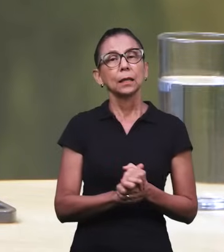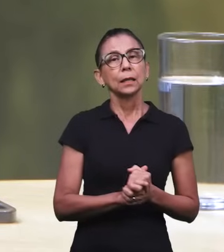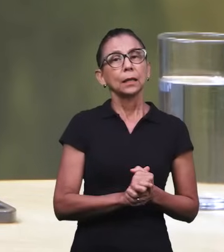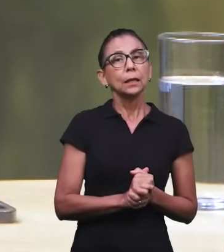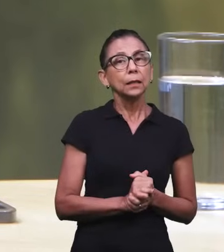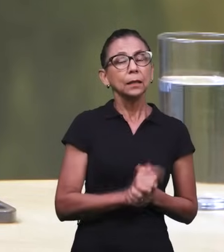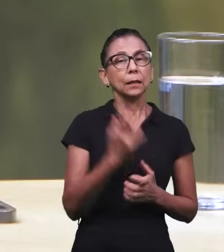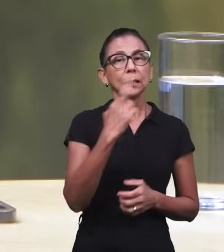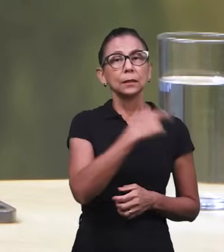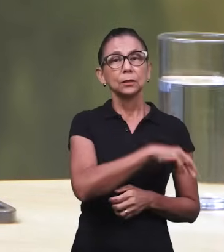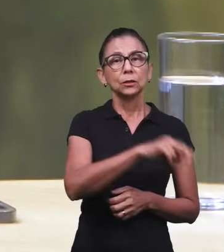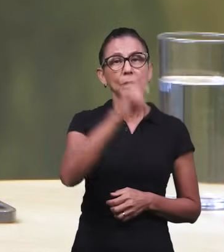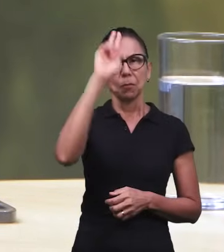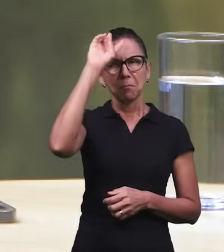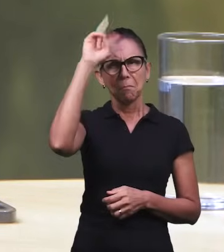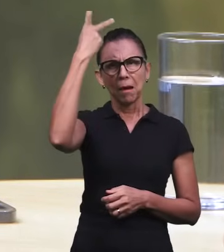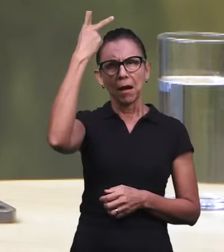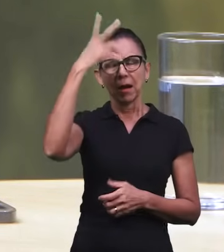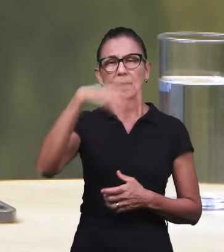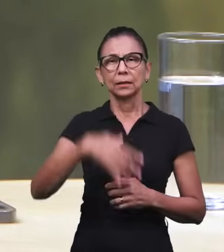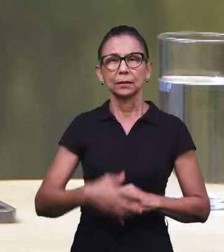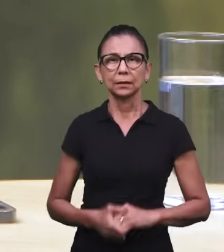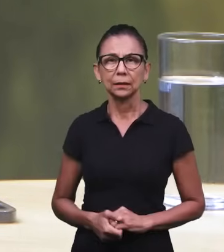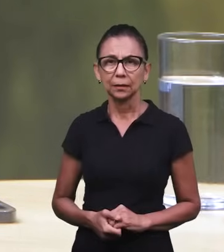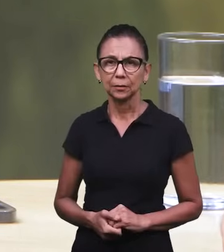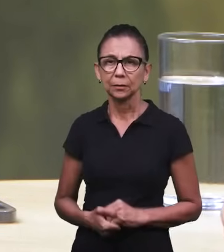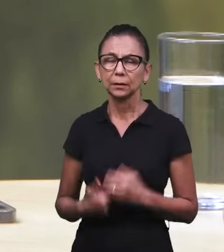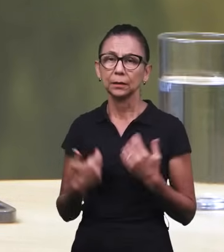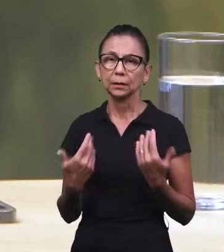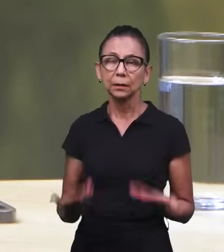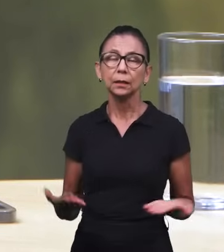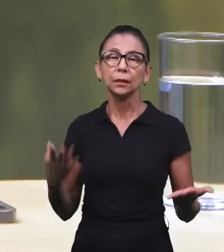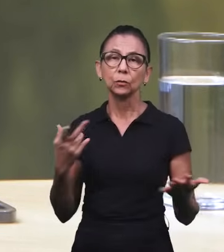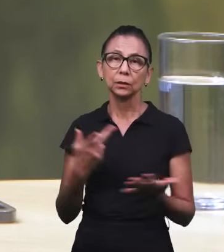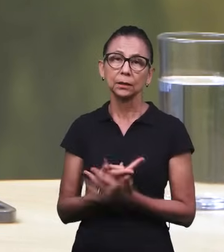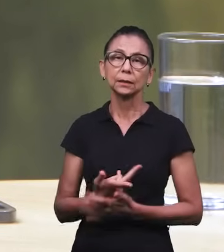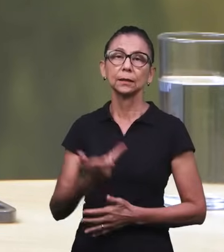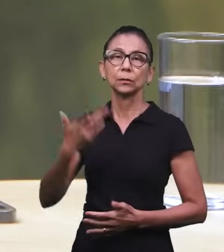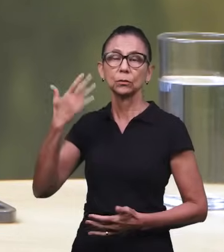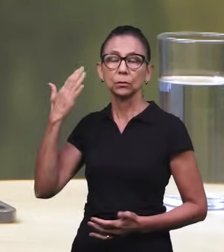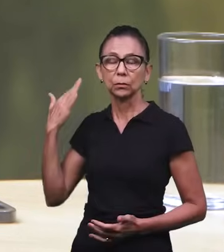tinha um projeto para Israel através de um menino que vai nascer como resultado de uma oração feita